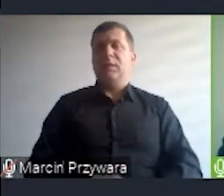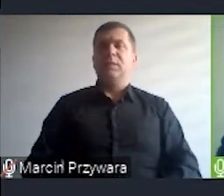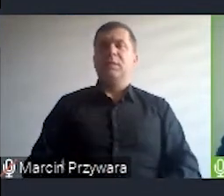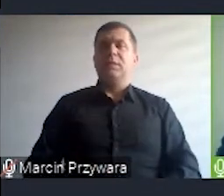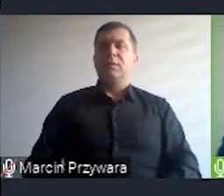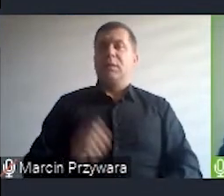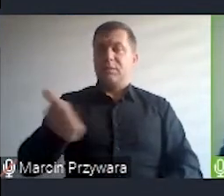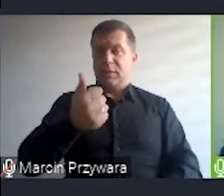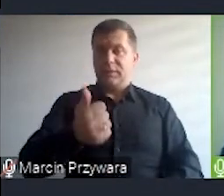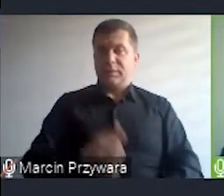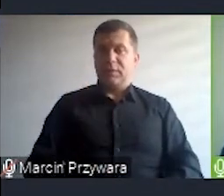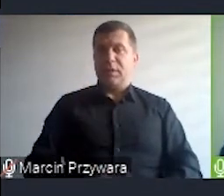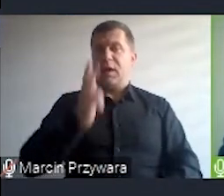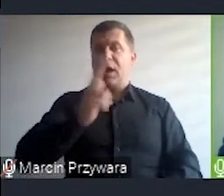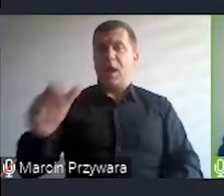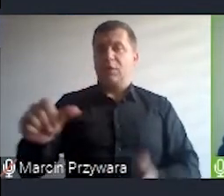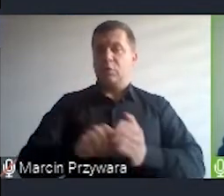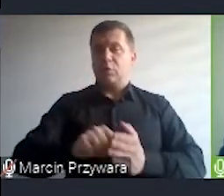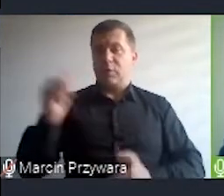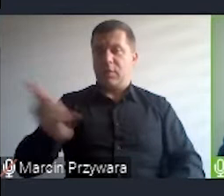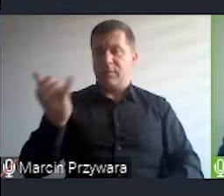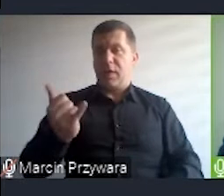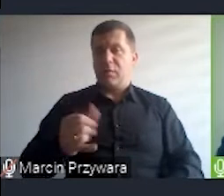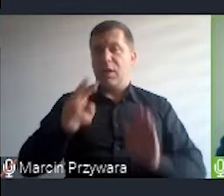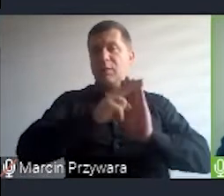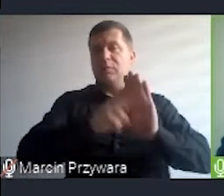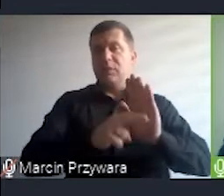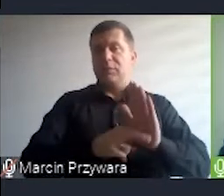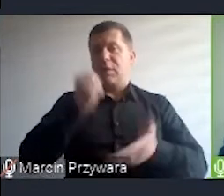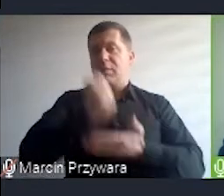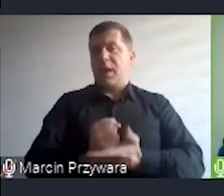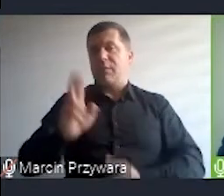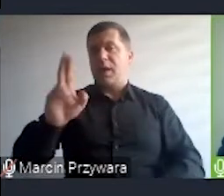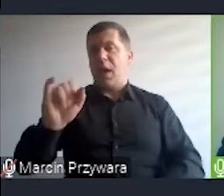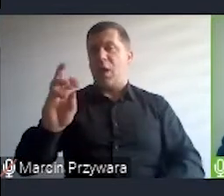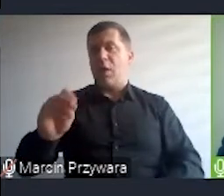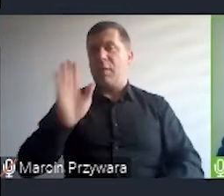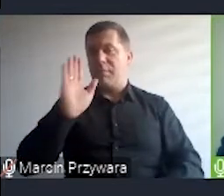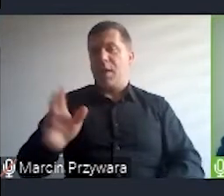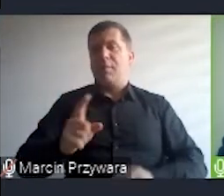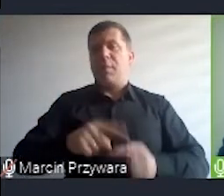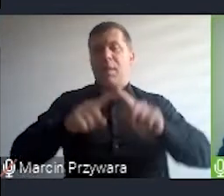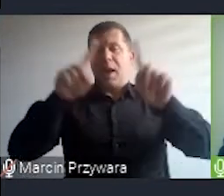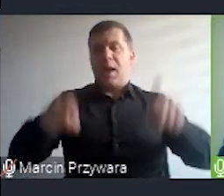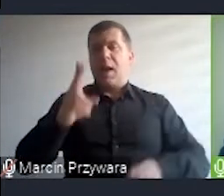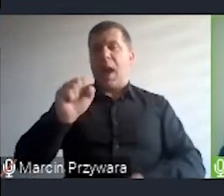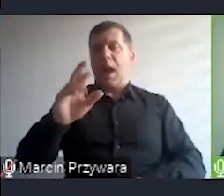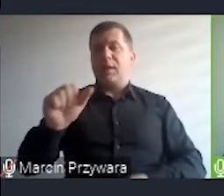Po pierwsze, każdy środek trwały w przepisać prawa krajowego ma kartę środka trwałego.